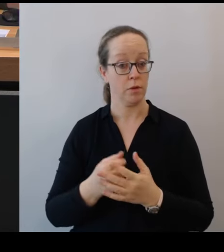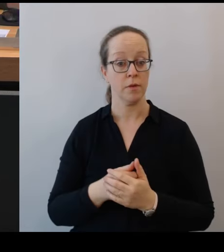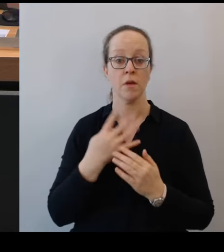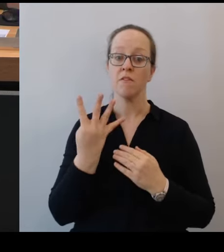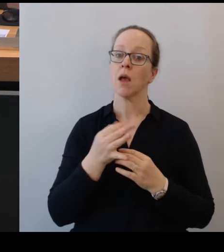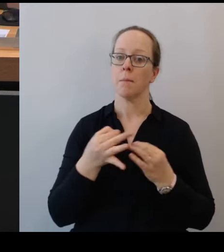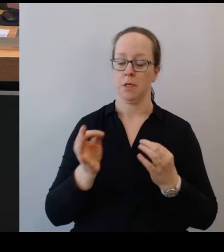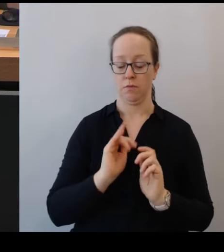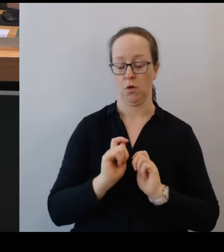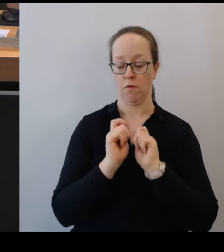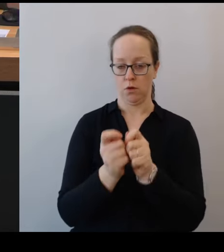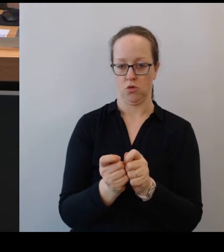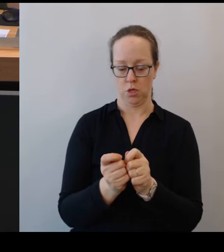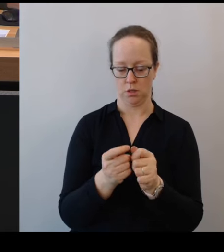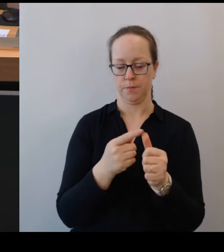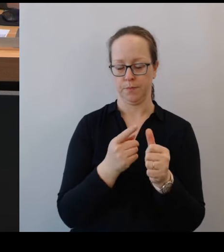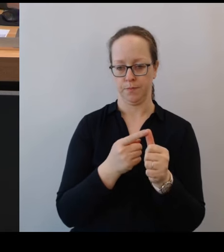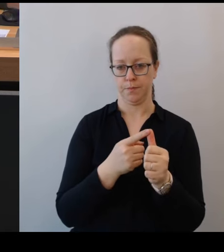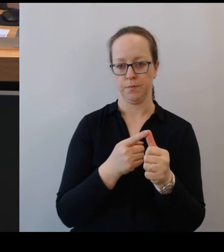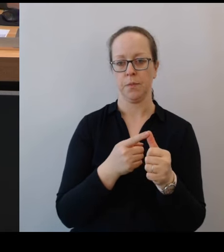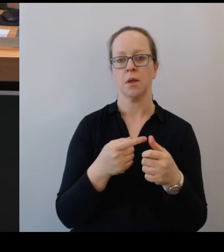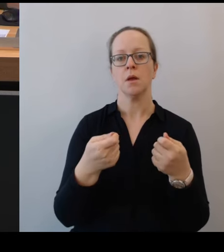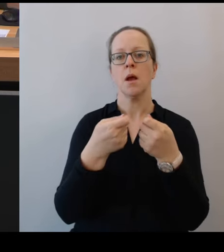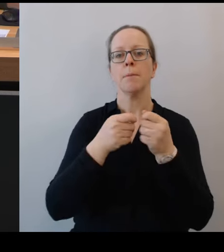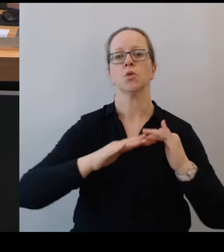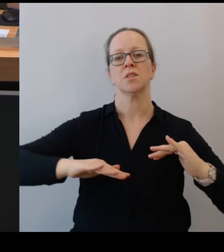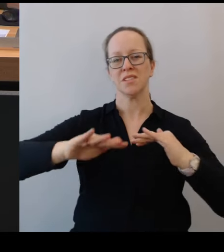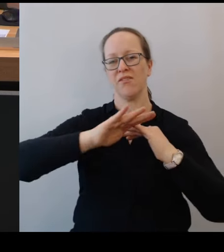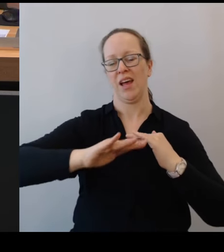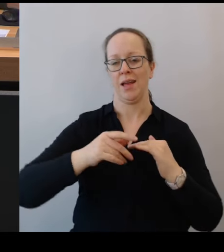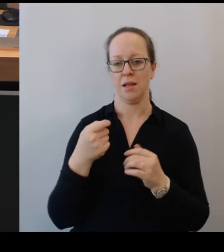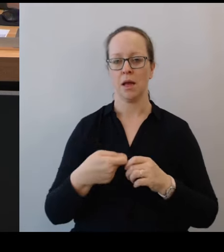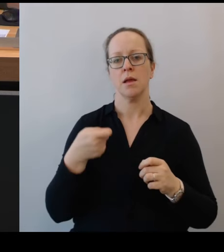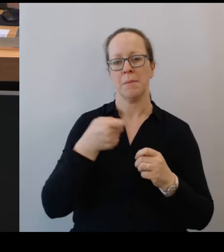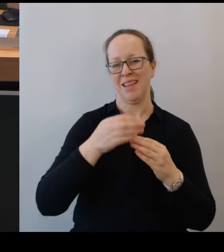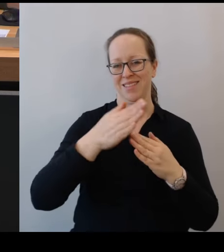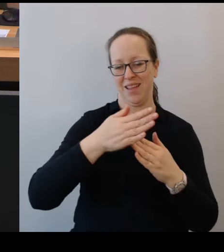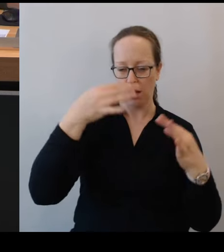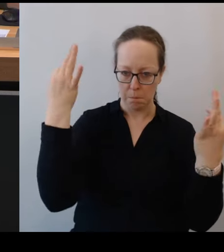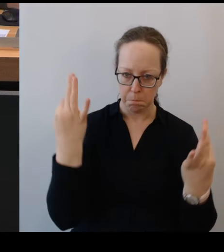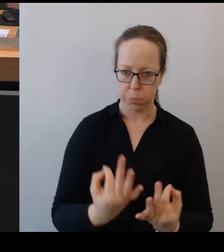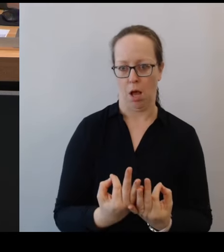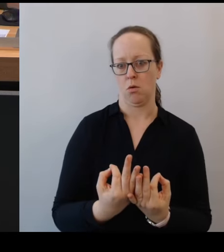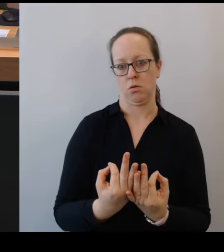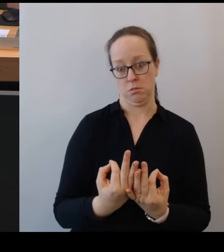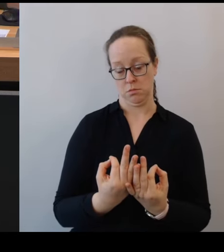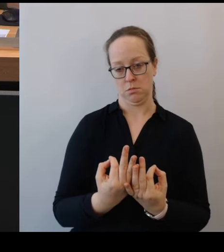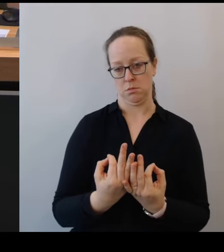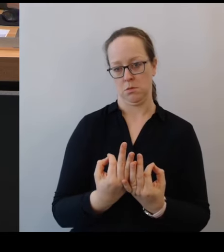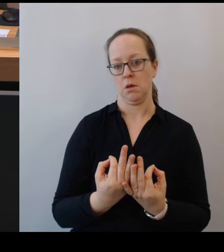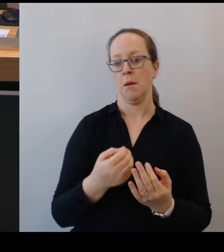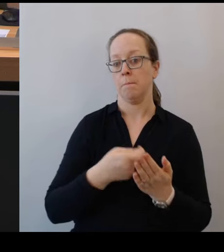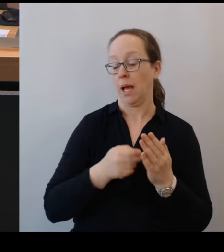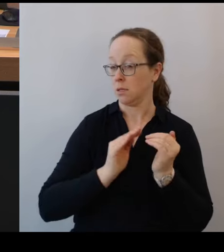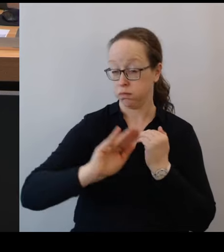bundesweiten Mietendeckel, um die Mietpreieskalation endlich in den Griff zu bekommen und zu stoppen. Wir wollen Index- und Staffelmieten verbieten und ein Anfang